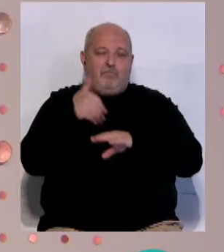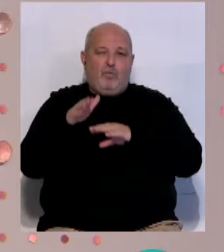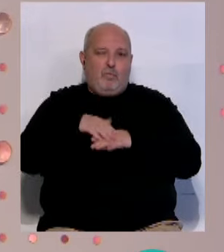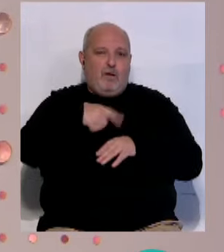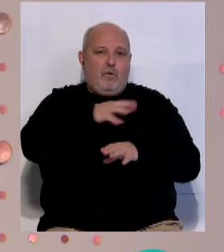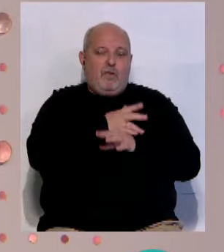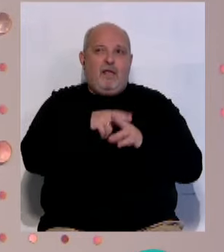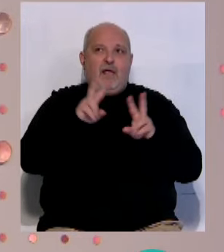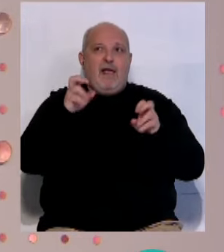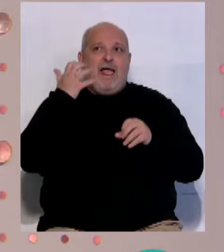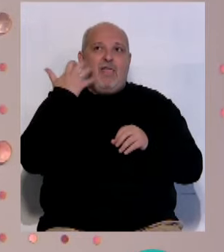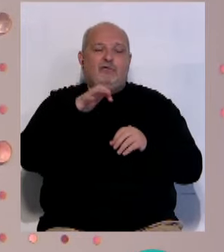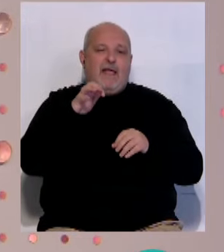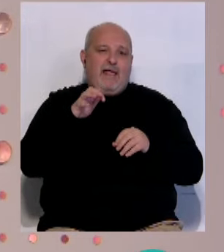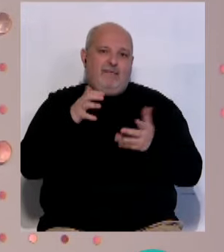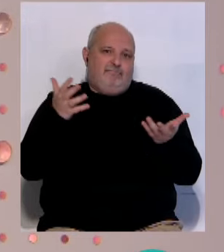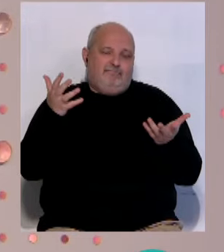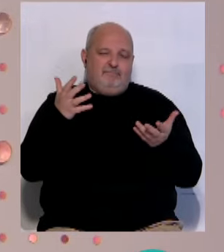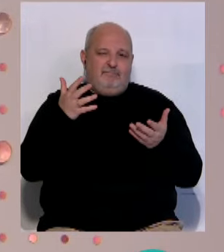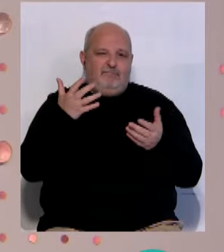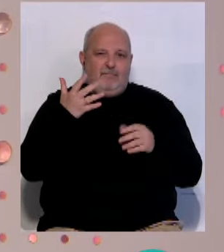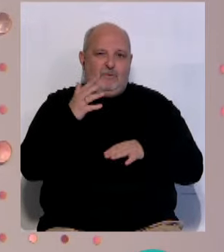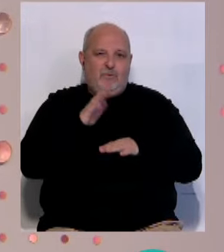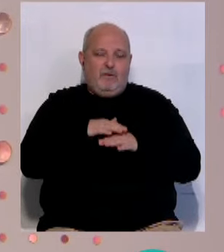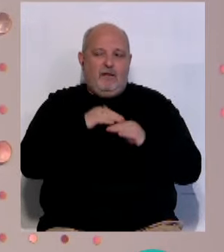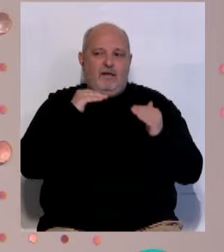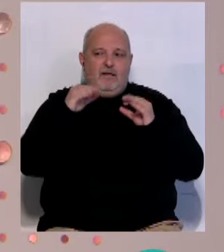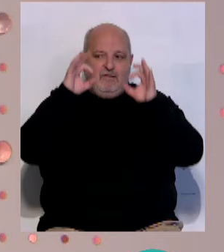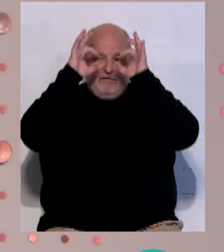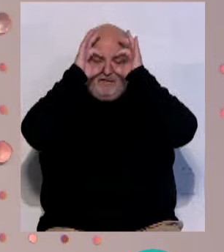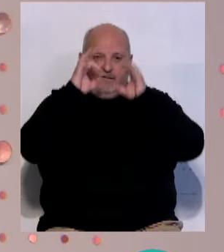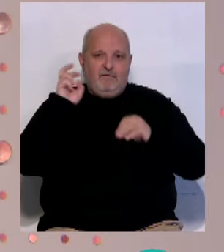anécdotas lo que fue el detonante de del fin de la era Cervera con todo lo que eso suponía Pues